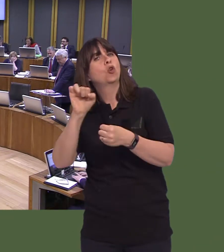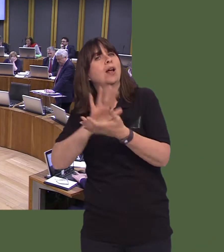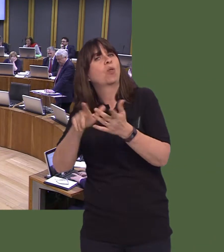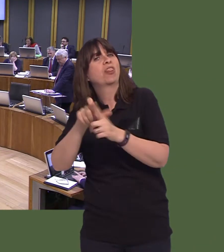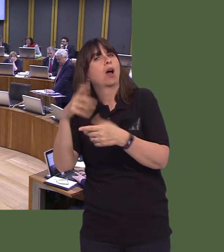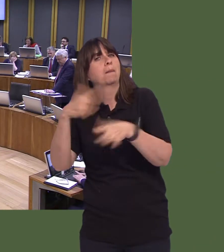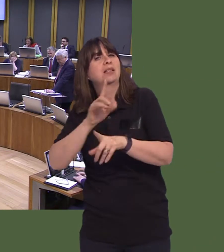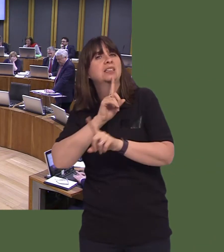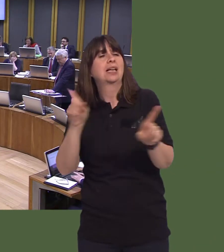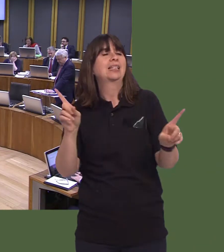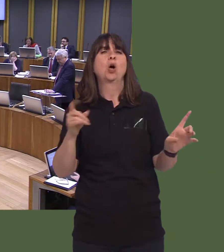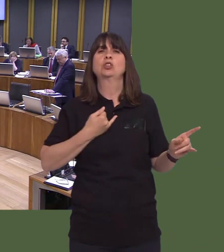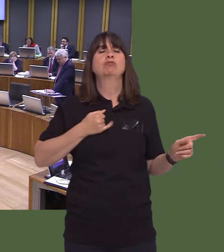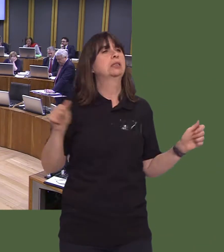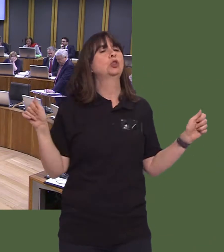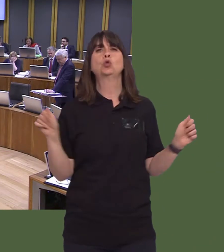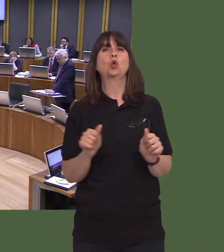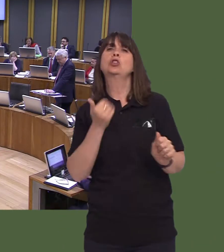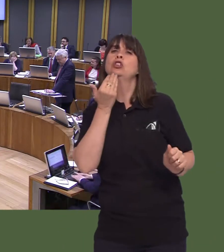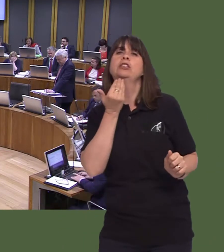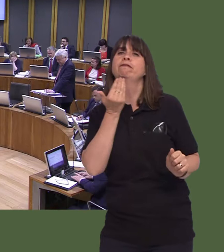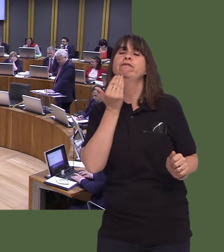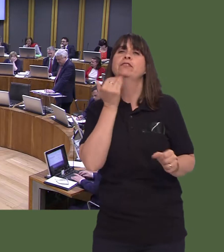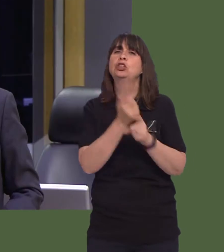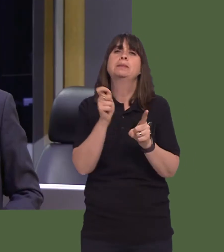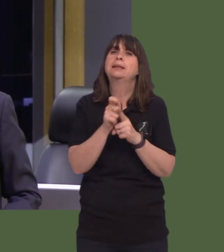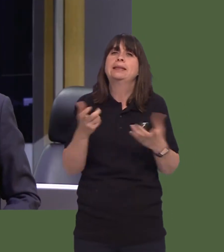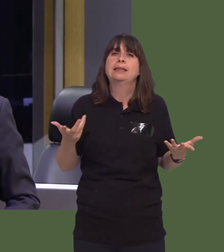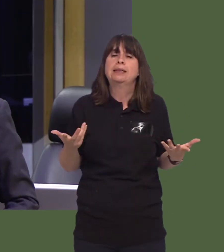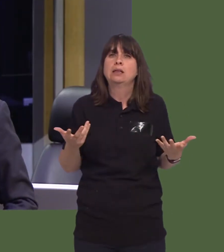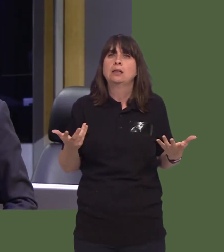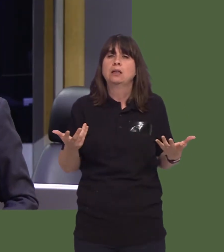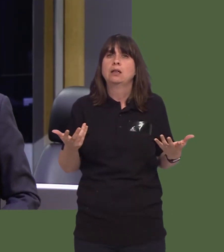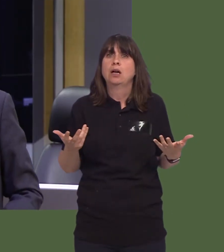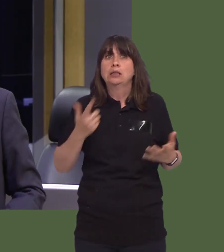Nawr, mae'n effeithio ar y tair sir o fewn eu hardal nhw ac maeín benodol yn effeithio